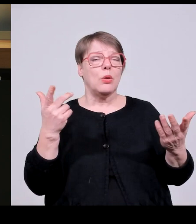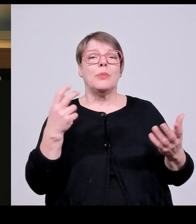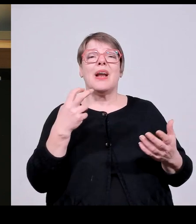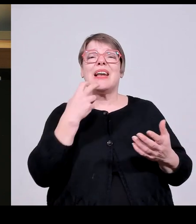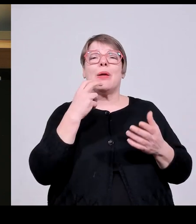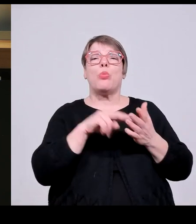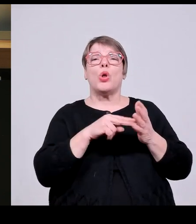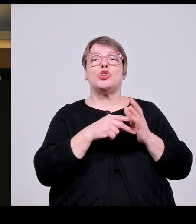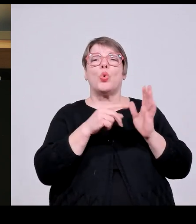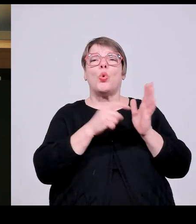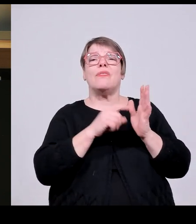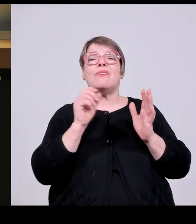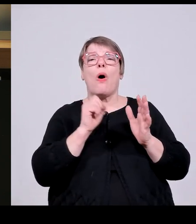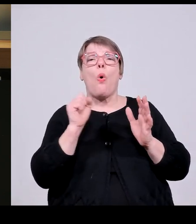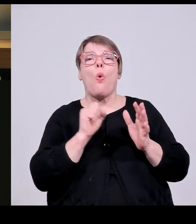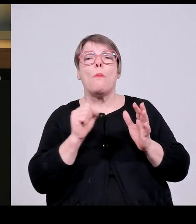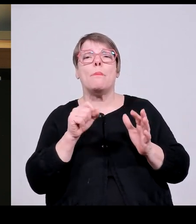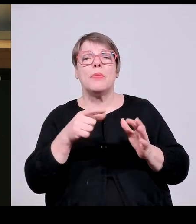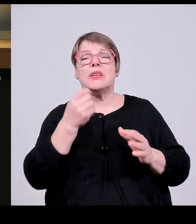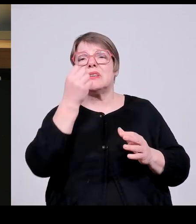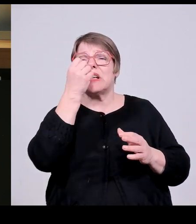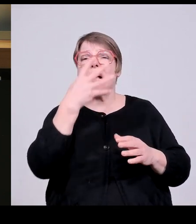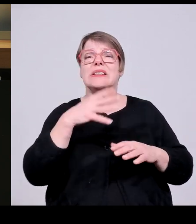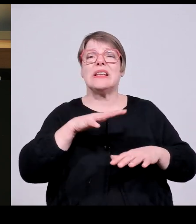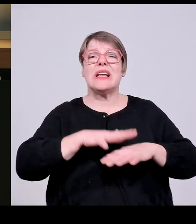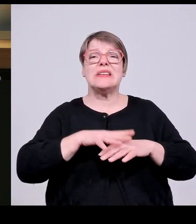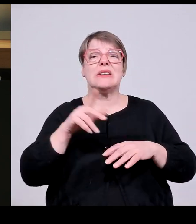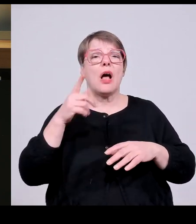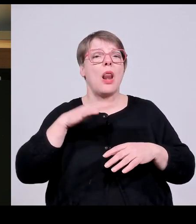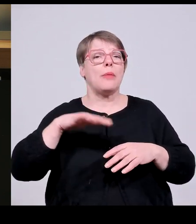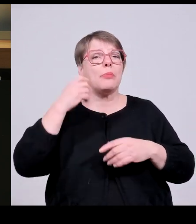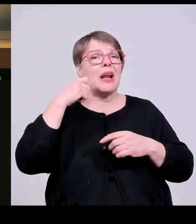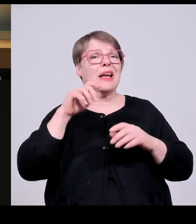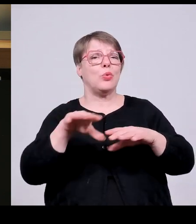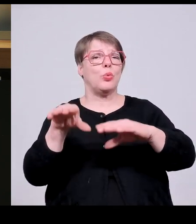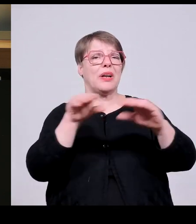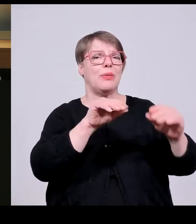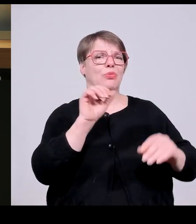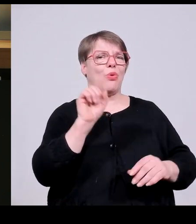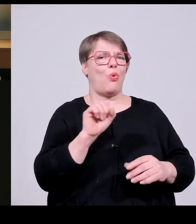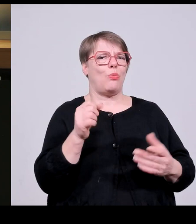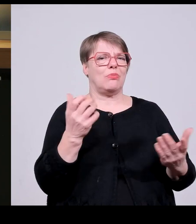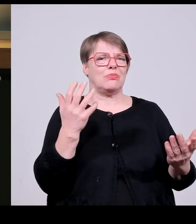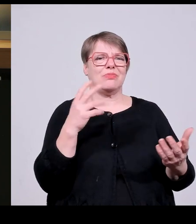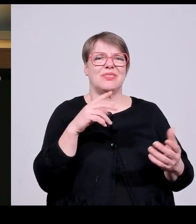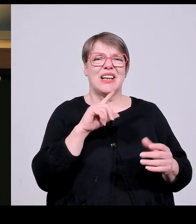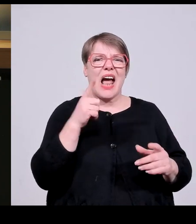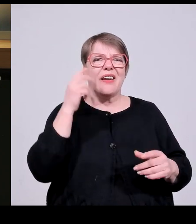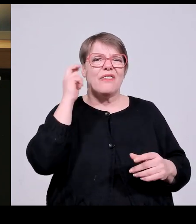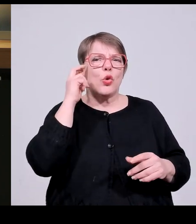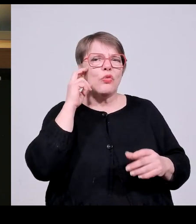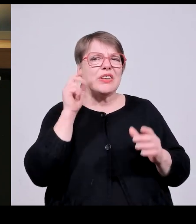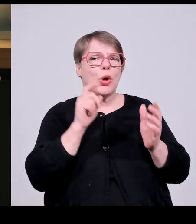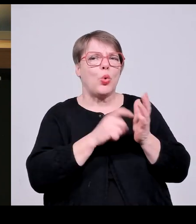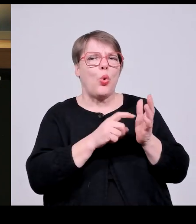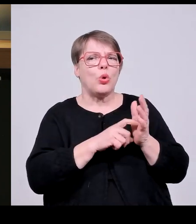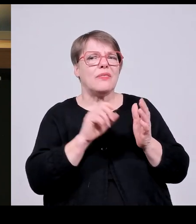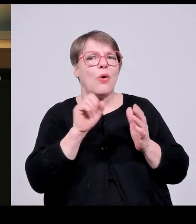Ich zitiere mit ihrer Erlaubnis wir die Mitarbeiterinnen und Mitarbeiter, der Gasag, wollen nicht Der Spielball der Energiepolitischen